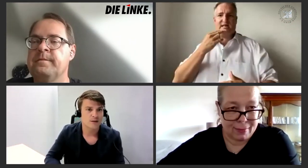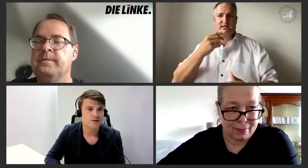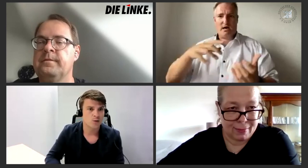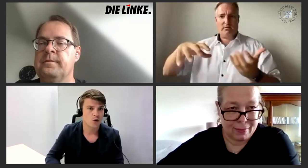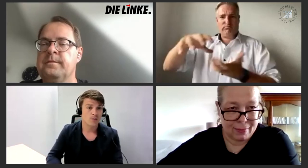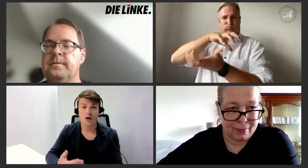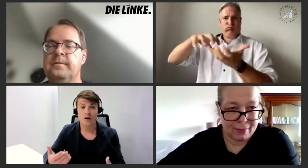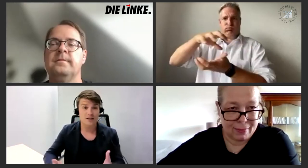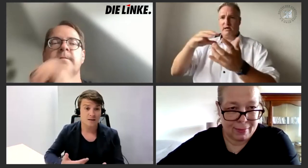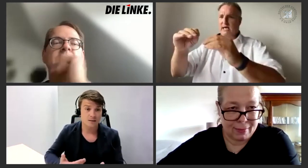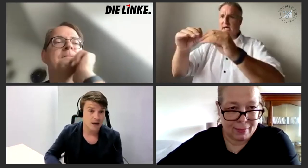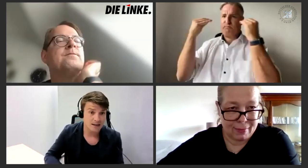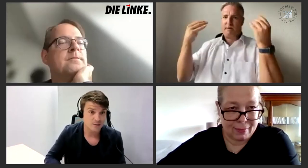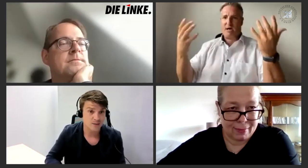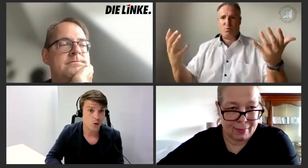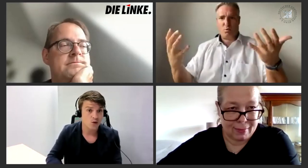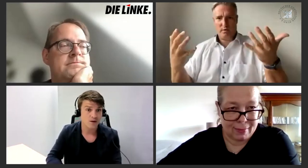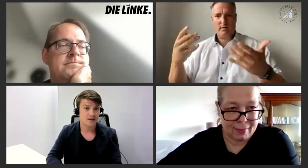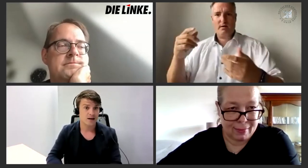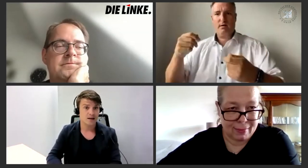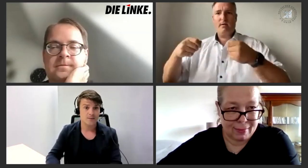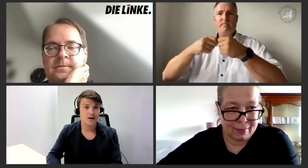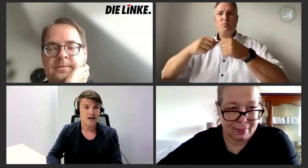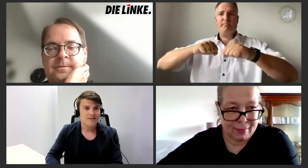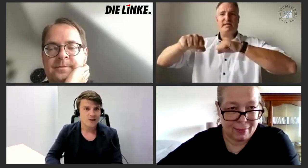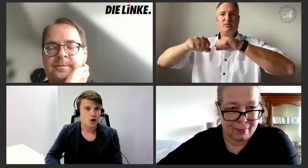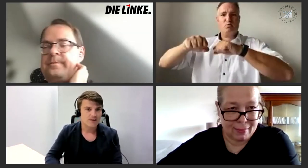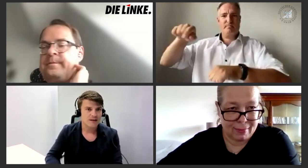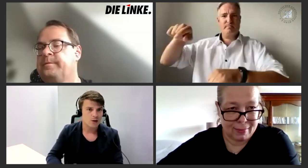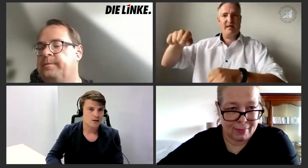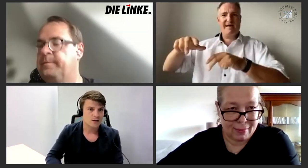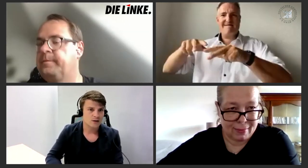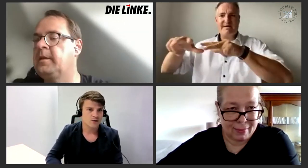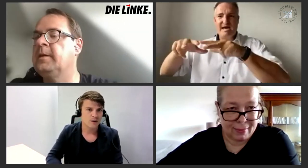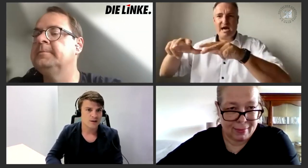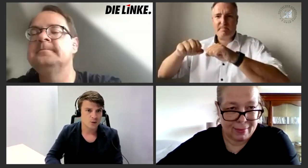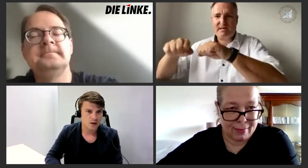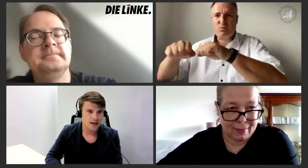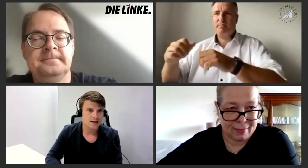gehörlose die Information bekommen? Oder auch jetzt im Bereich mit dem Hochwasser. Wie kommen wir da an